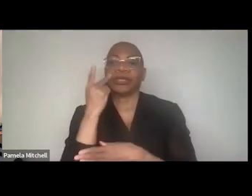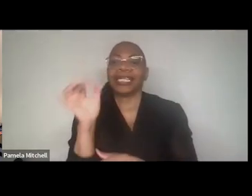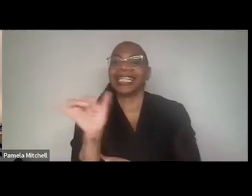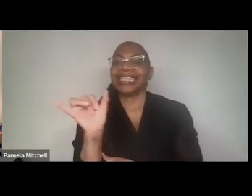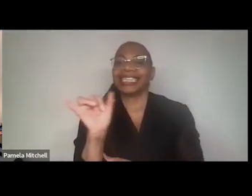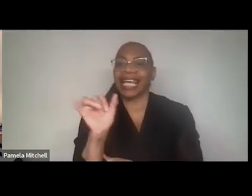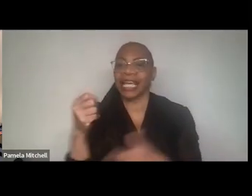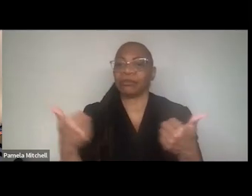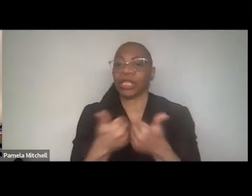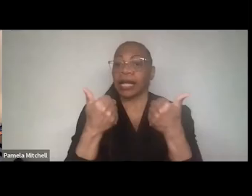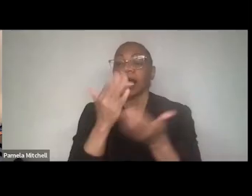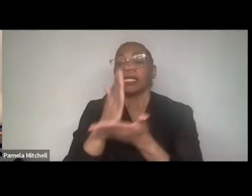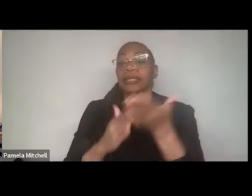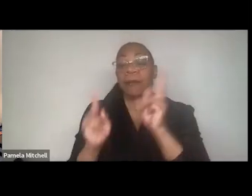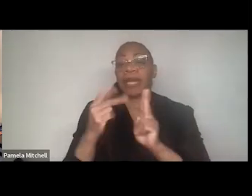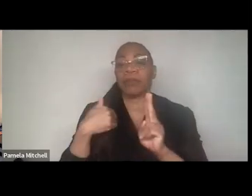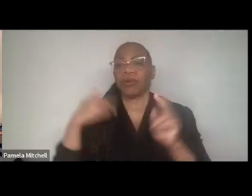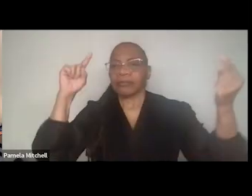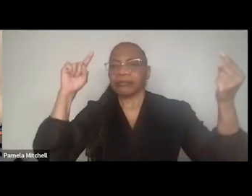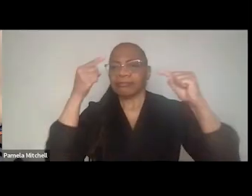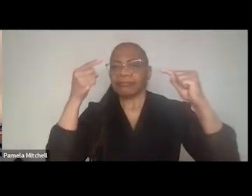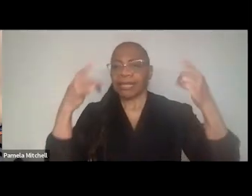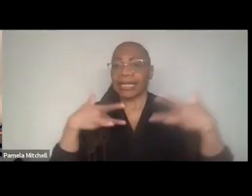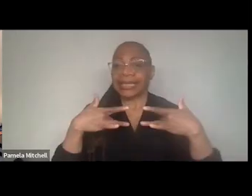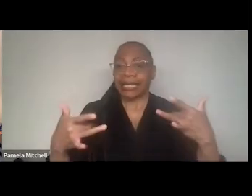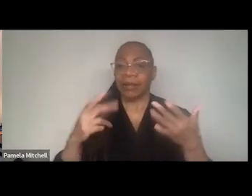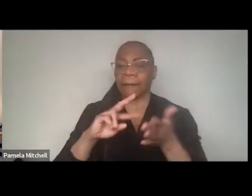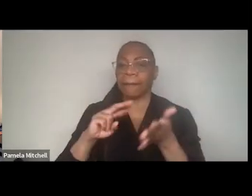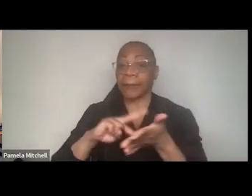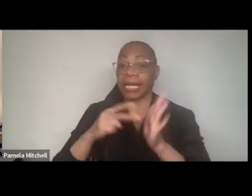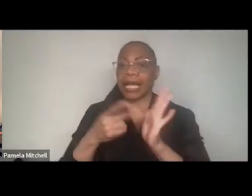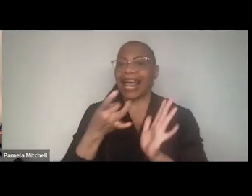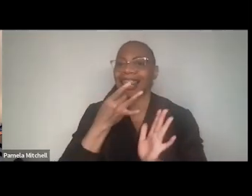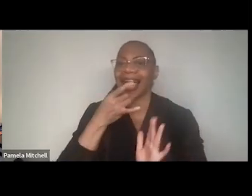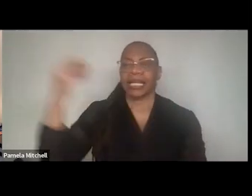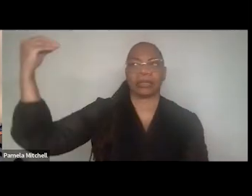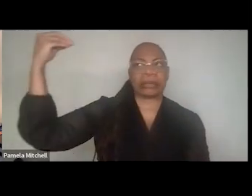Algunas personas pueden tener dolores de cabeza y sensibilidad a cosas como la luz o ruido continuo